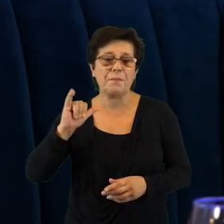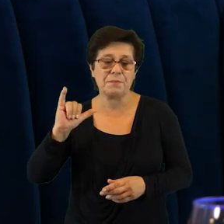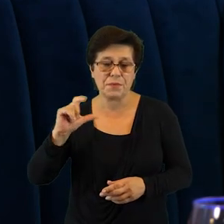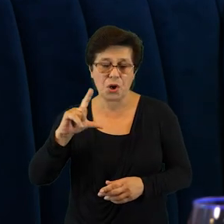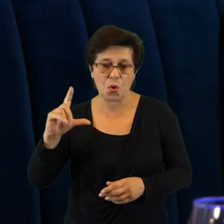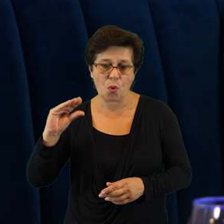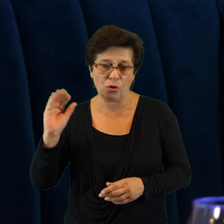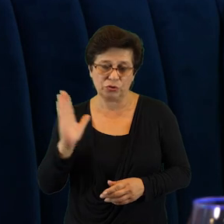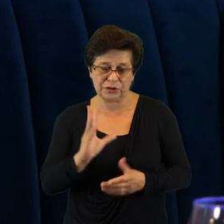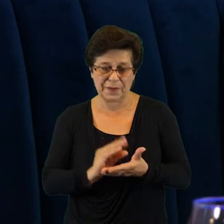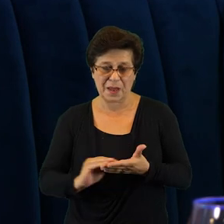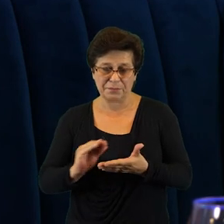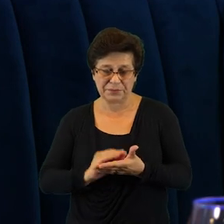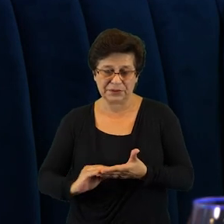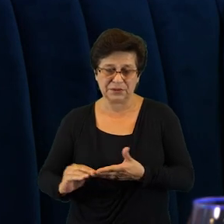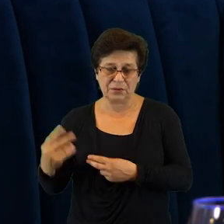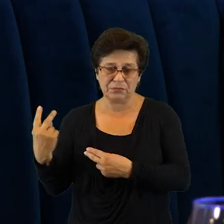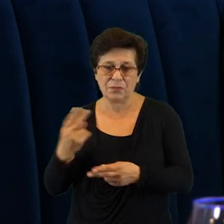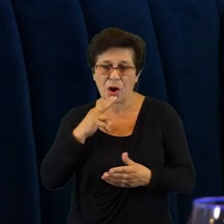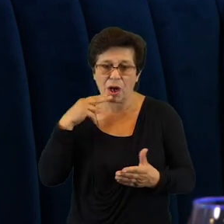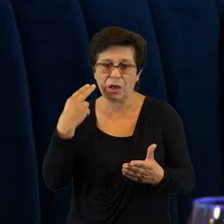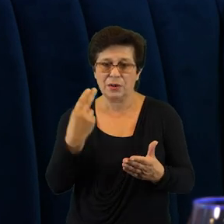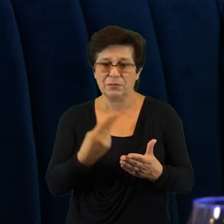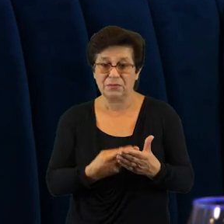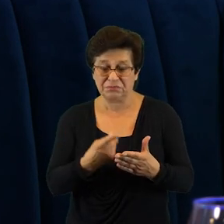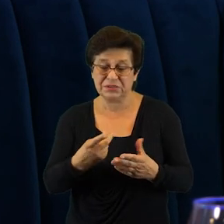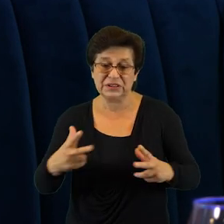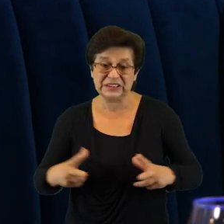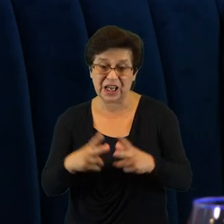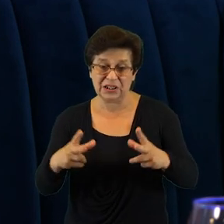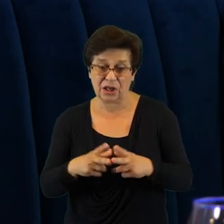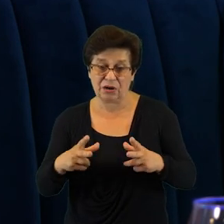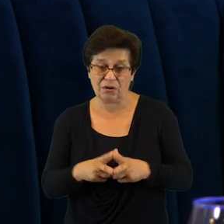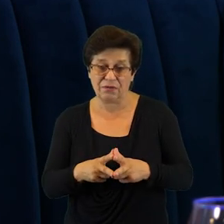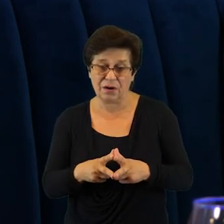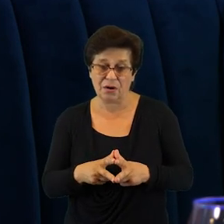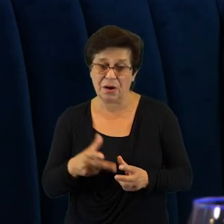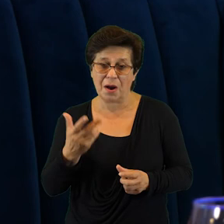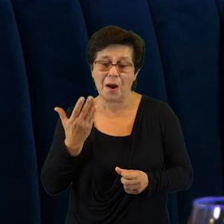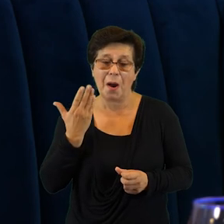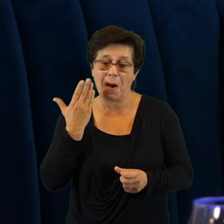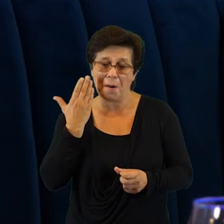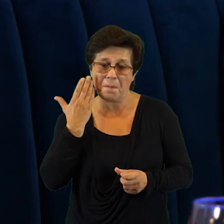który go zaatakował po prostu i bardzo mu współczuł,